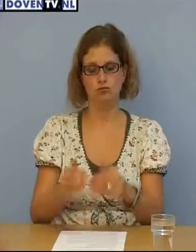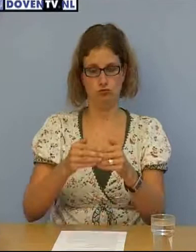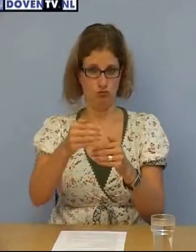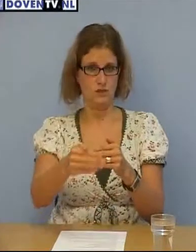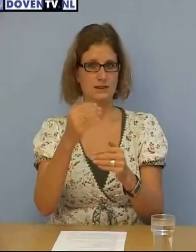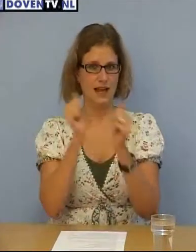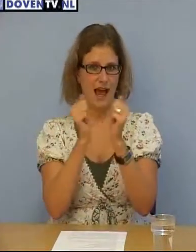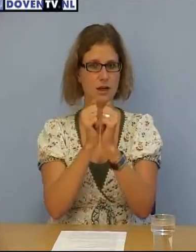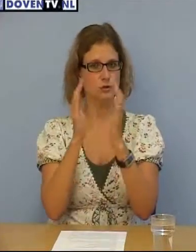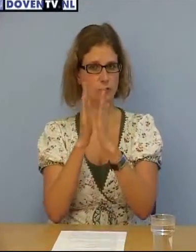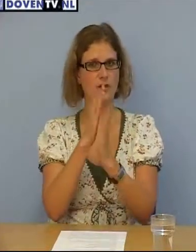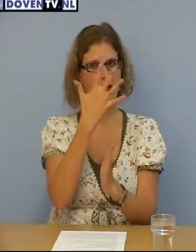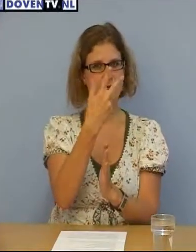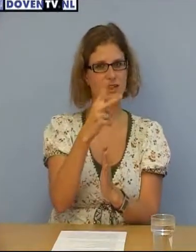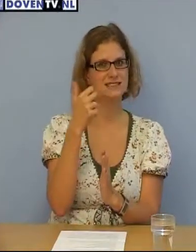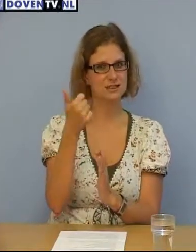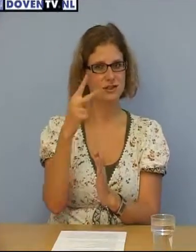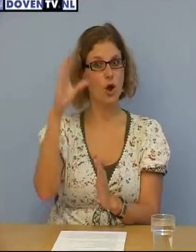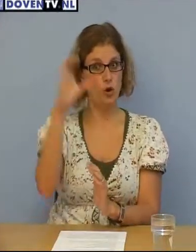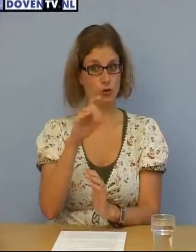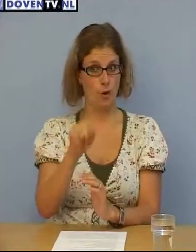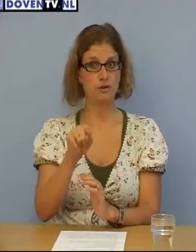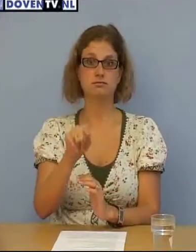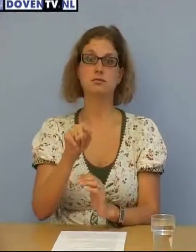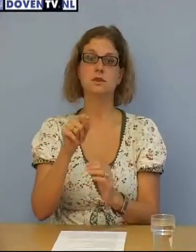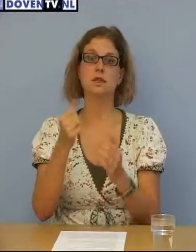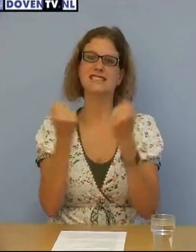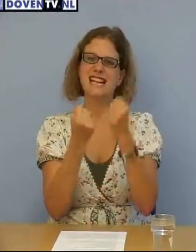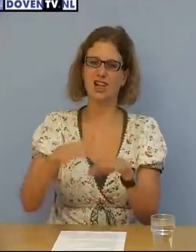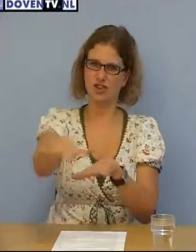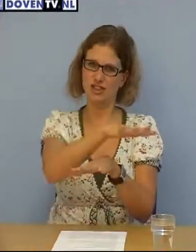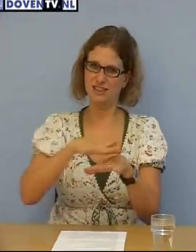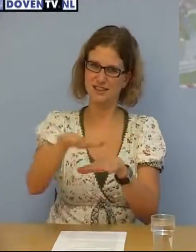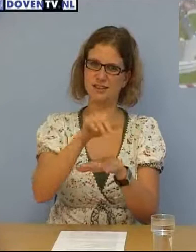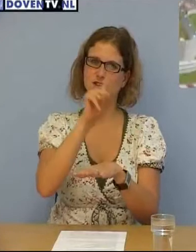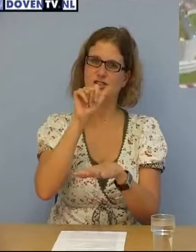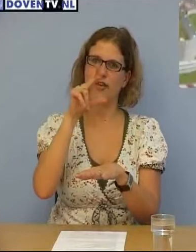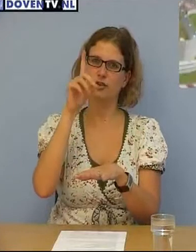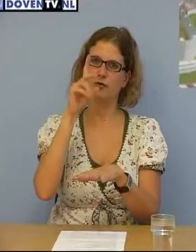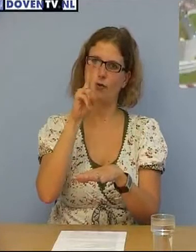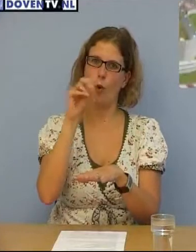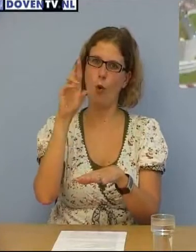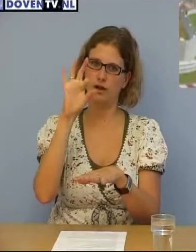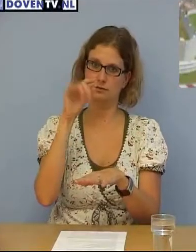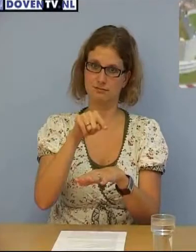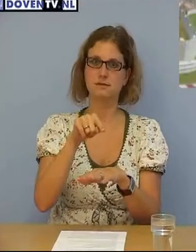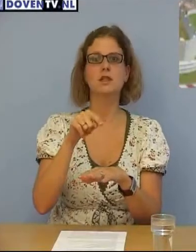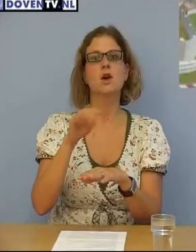Op zaterdag 25 en zondag 26 oktober worden op het circuit van Zandvoort...